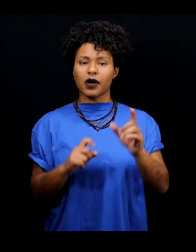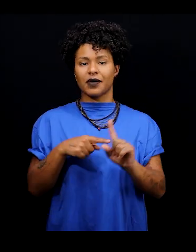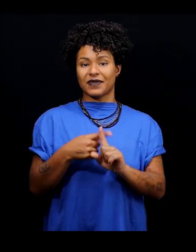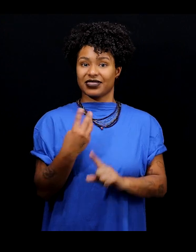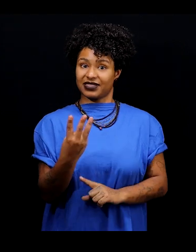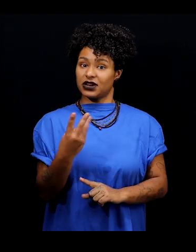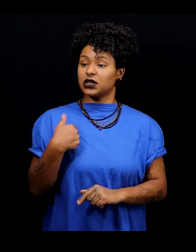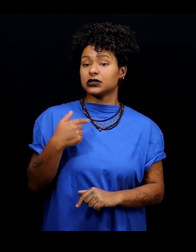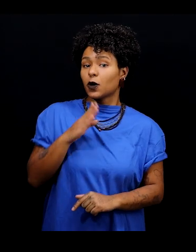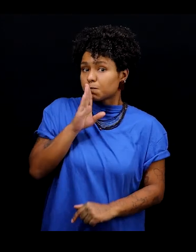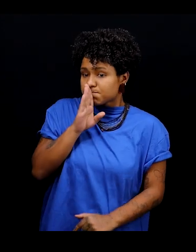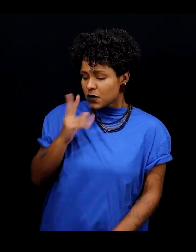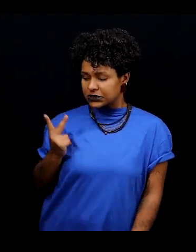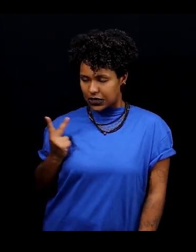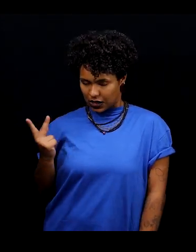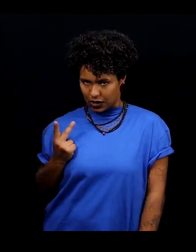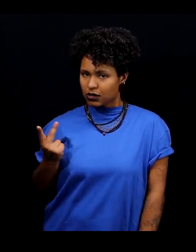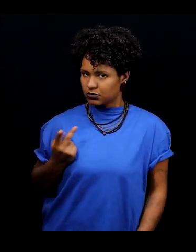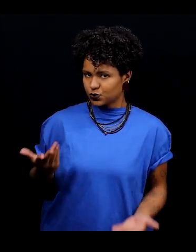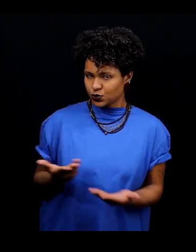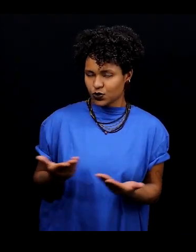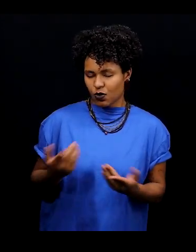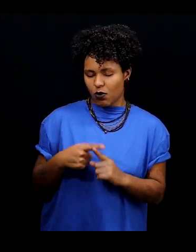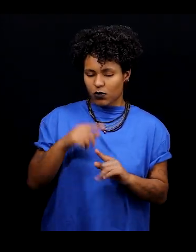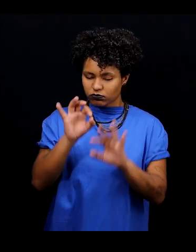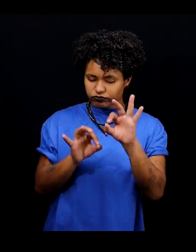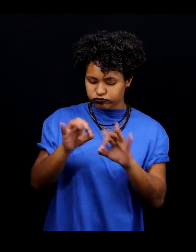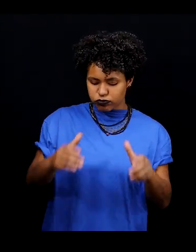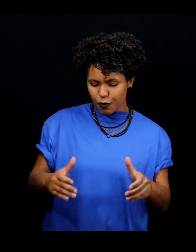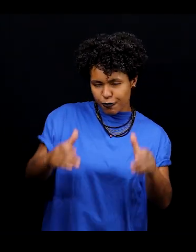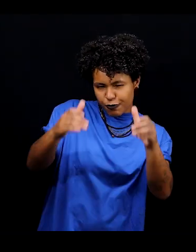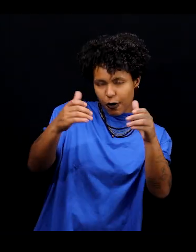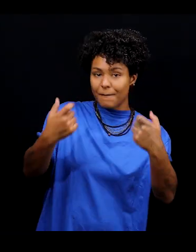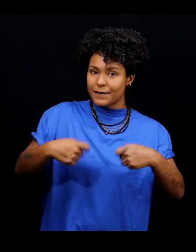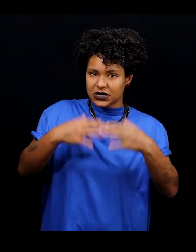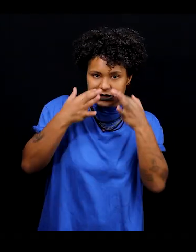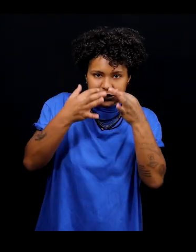Vamos ficar um pouco em silêncio para montar o tubo, que exige uma concentração.